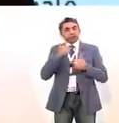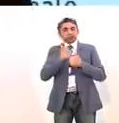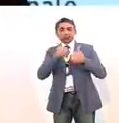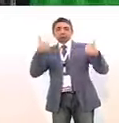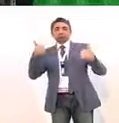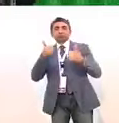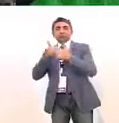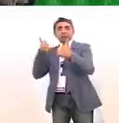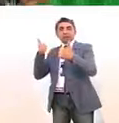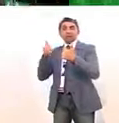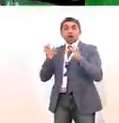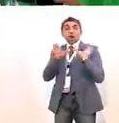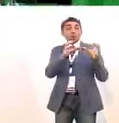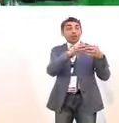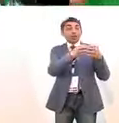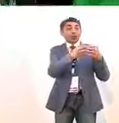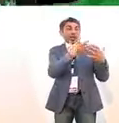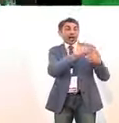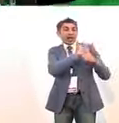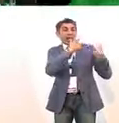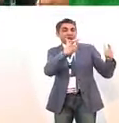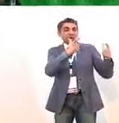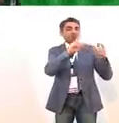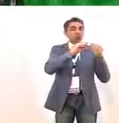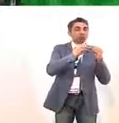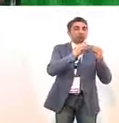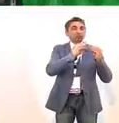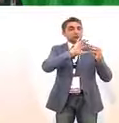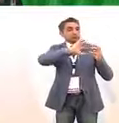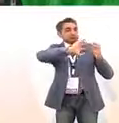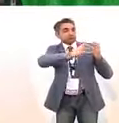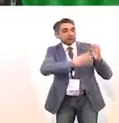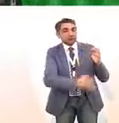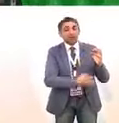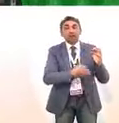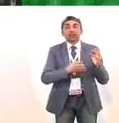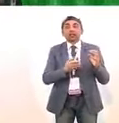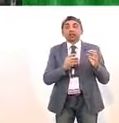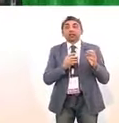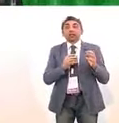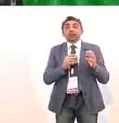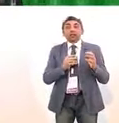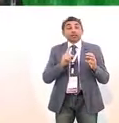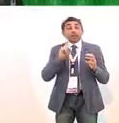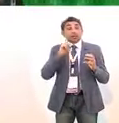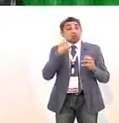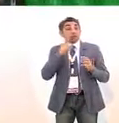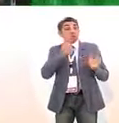tra una coalizione ampia, forte, plurale. Che metta in campo i migliori candidati (non